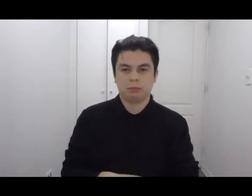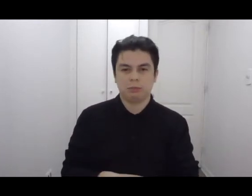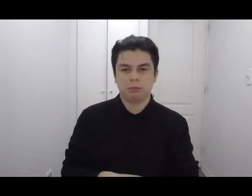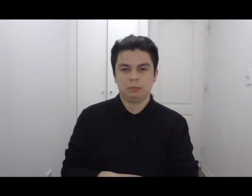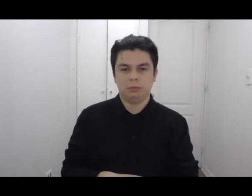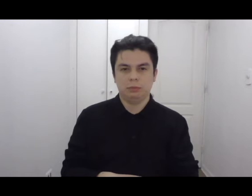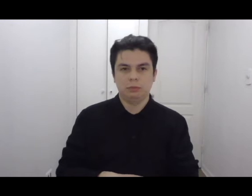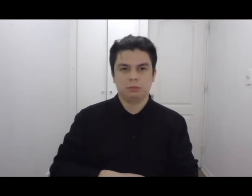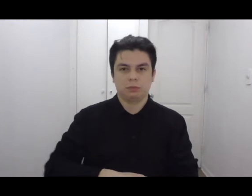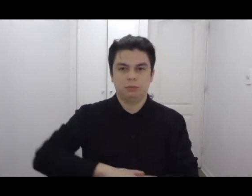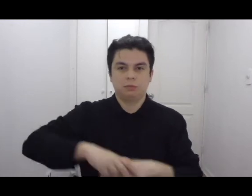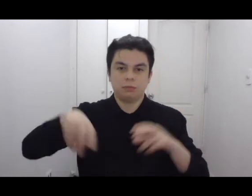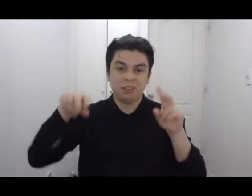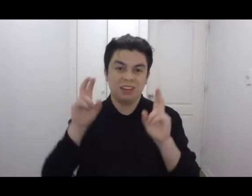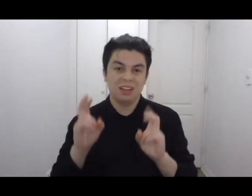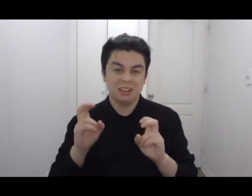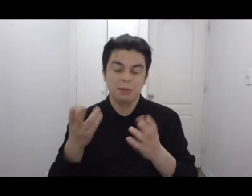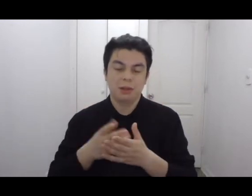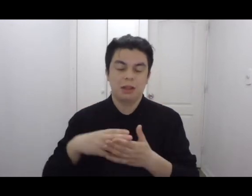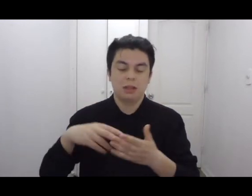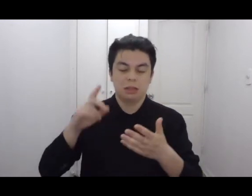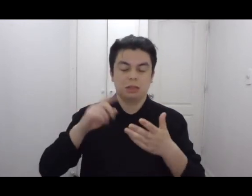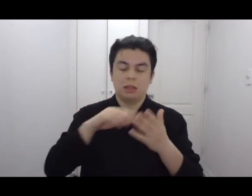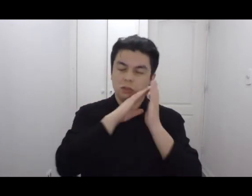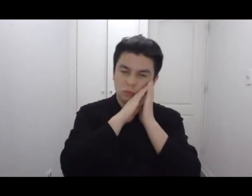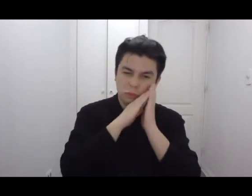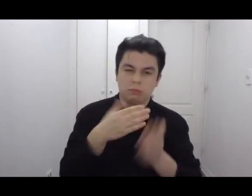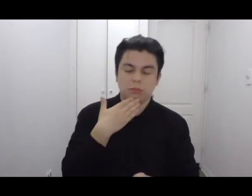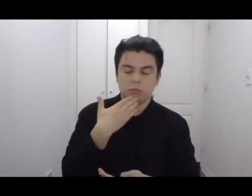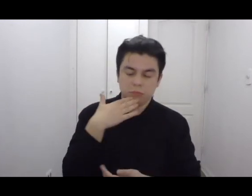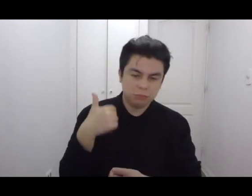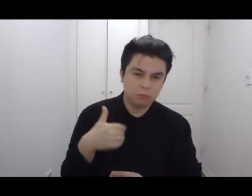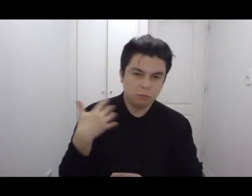viene él bueno el sueño, el sueño que tienes que tener ciertas hora de sueño